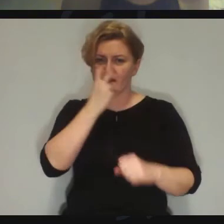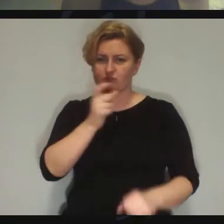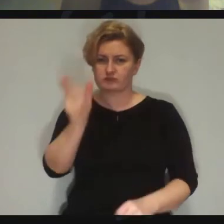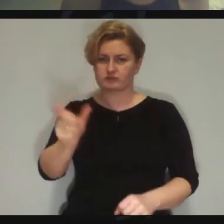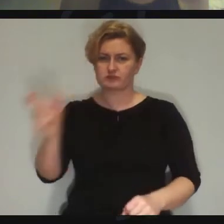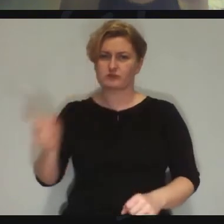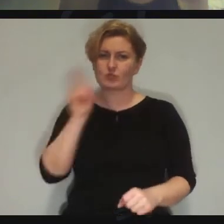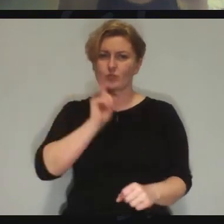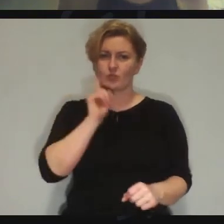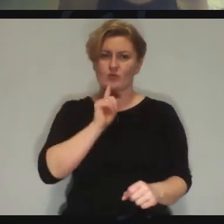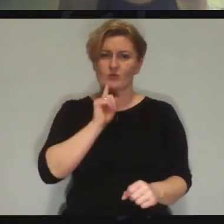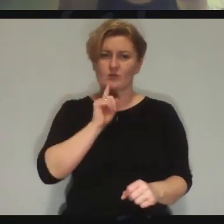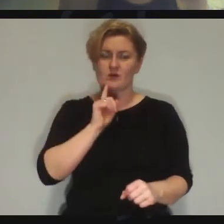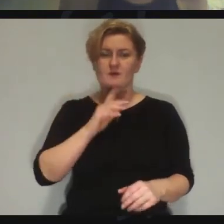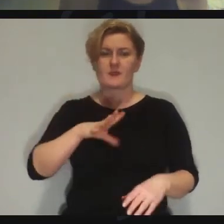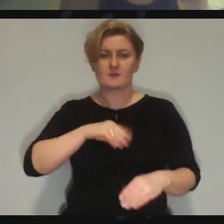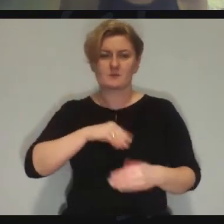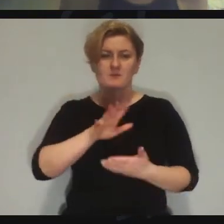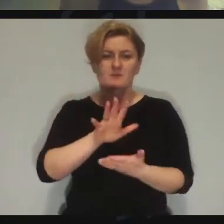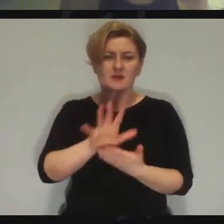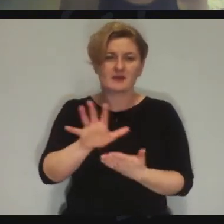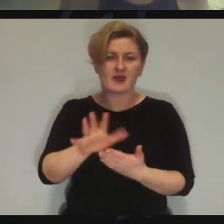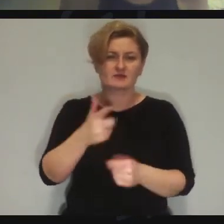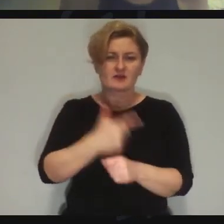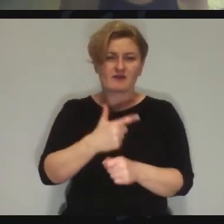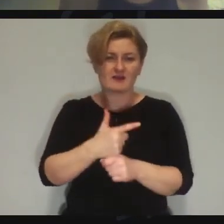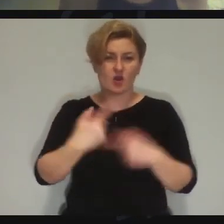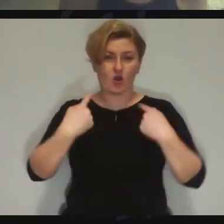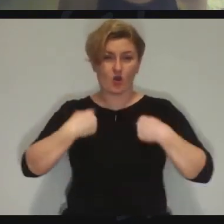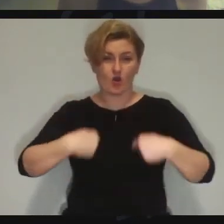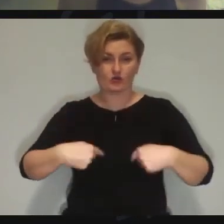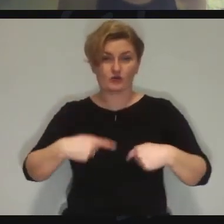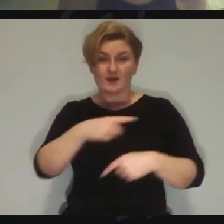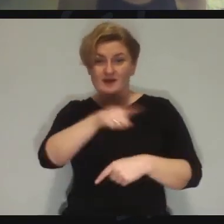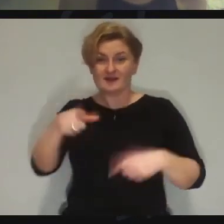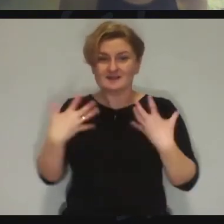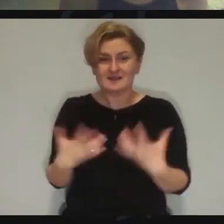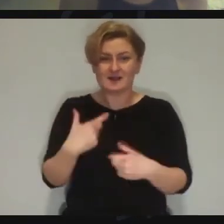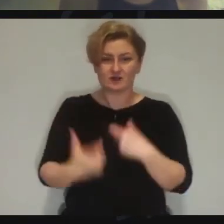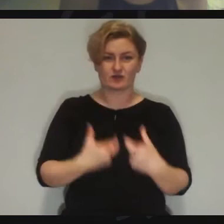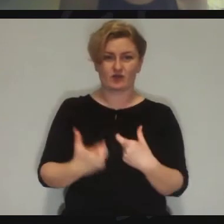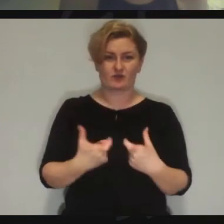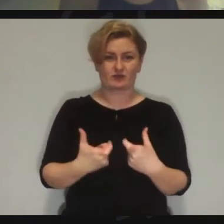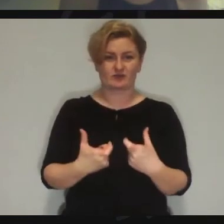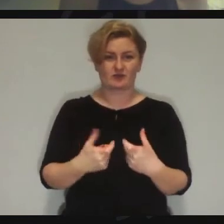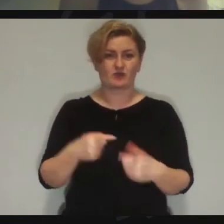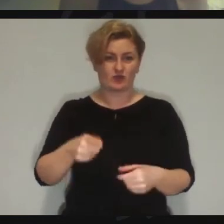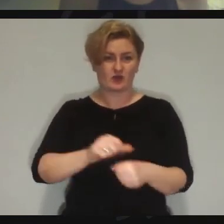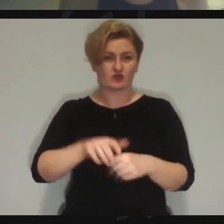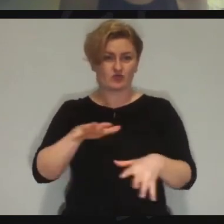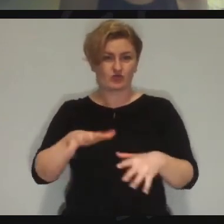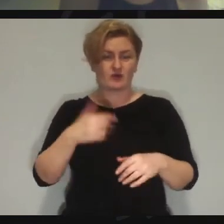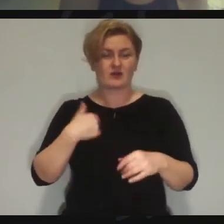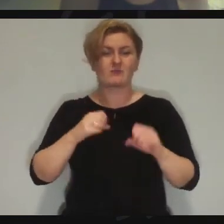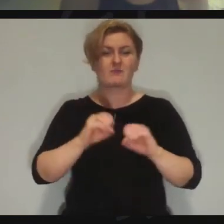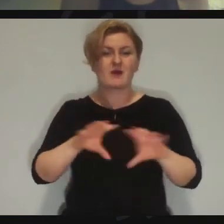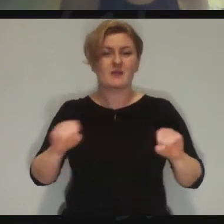Grupa 15-20 osób zaczęła naraz chcieć się tym zajmować, to jednak dużo, jak na jednego pedagoga.